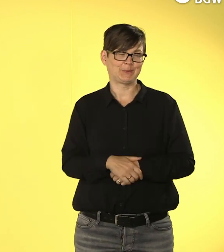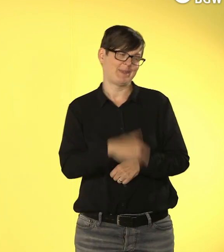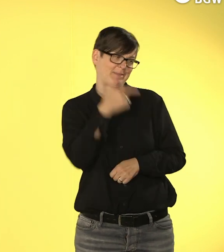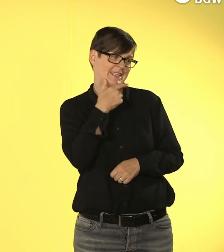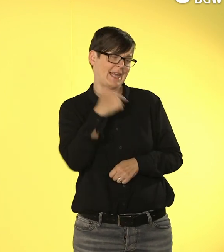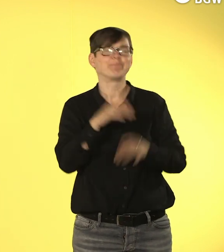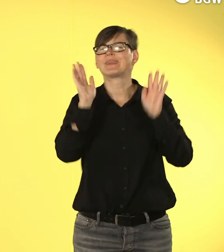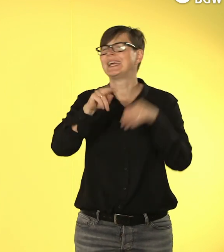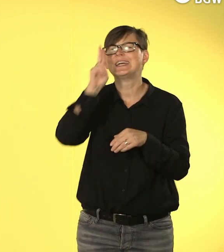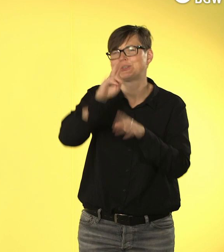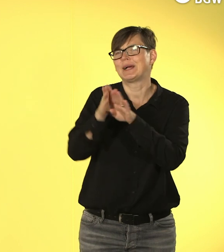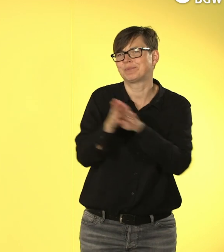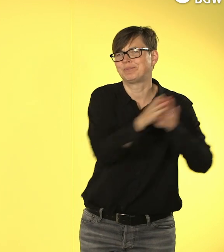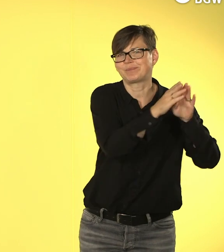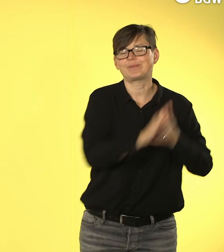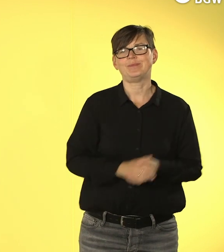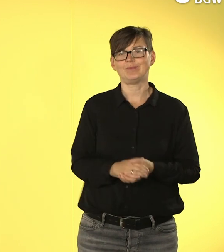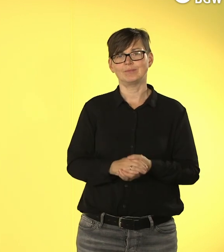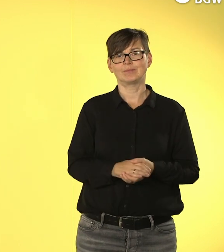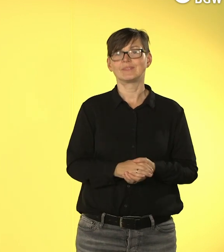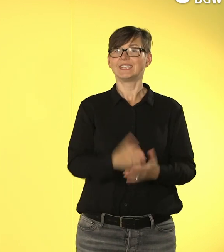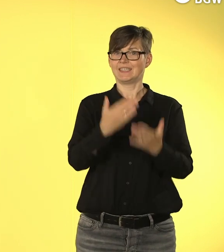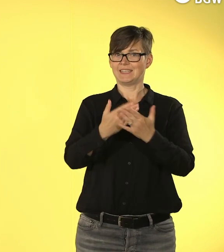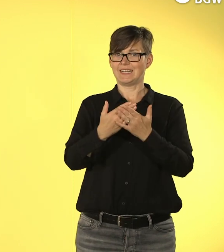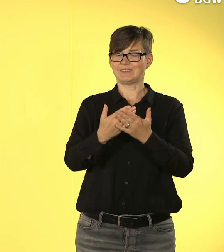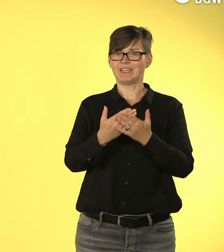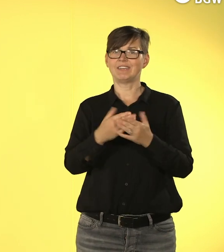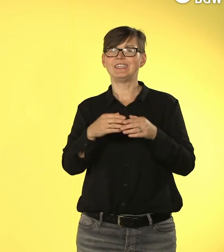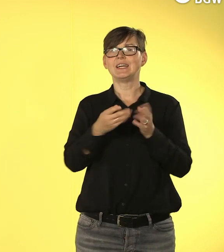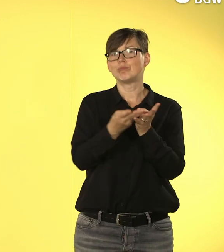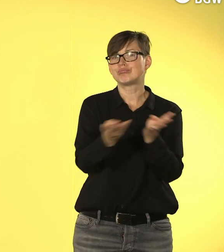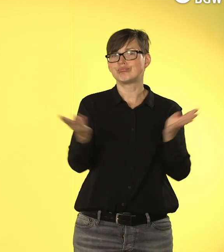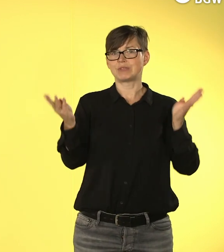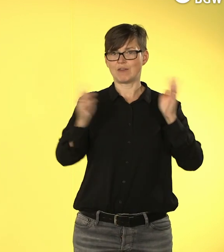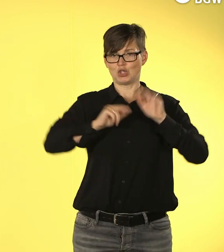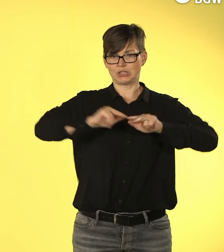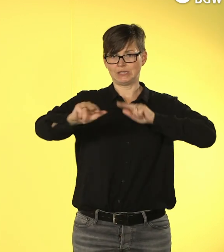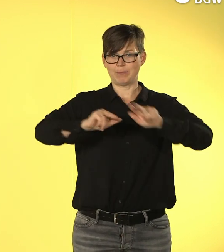Spaß beiseite! Dieses Diversity Management spielt eine große Rolle,